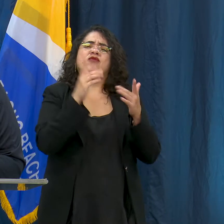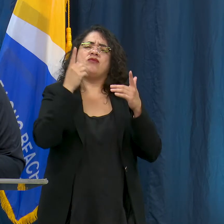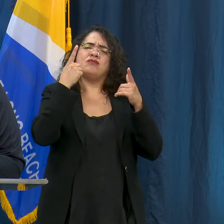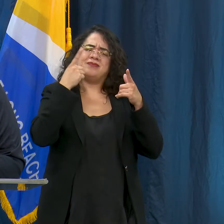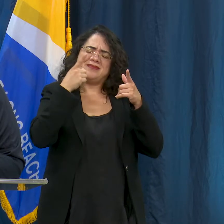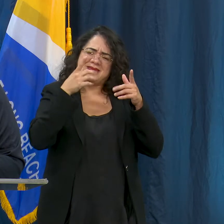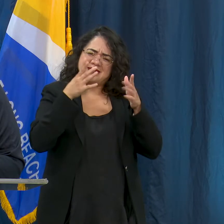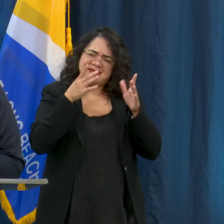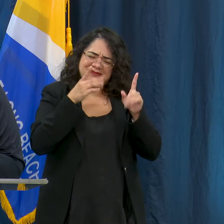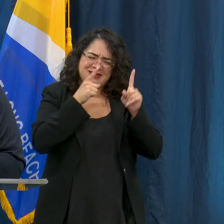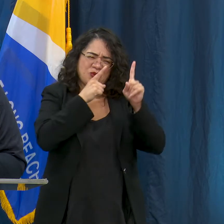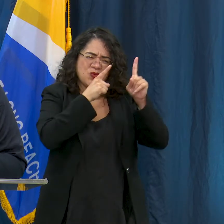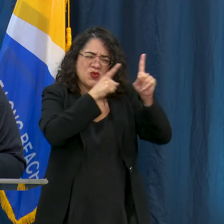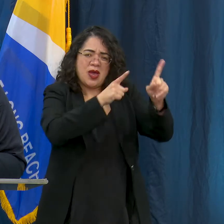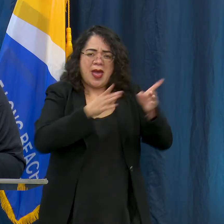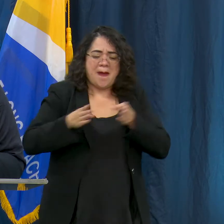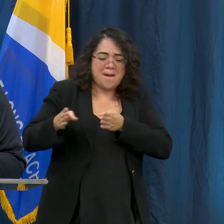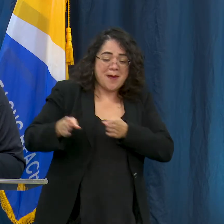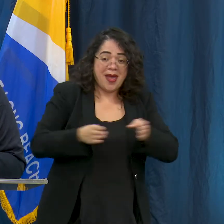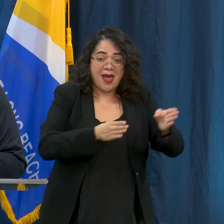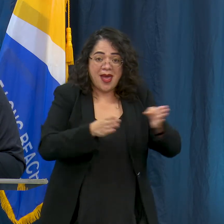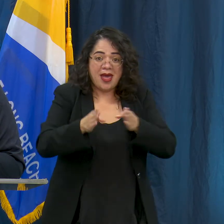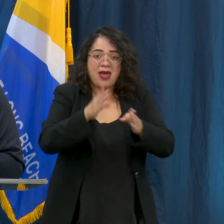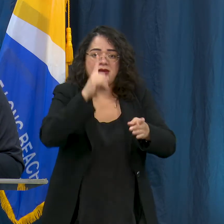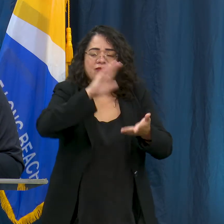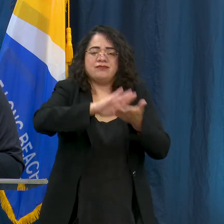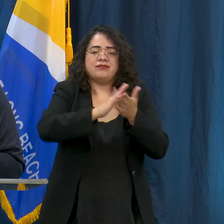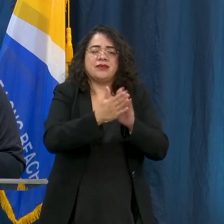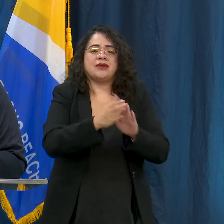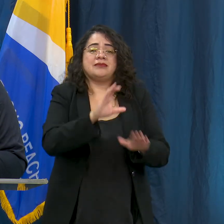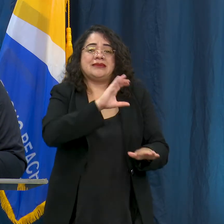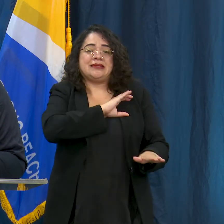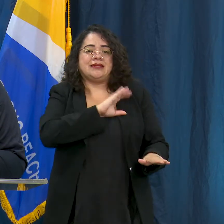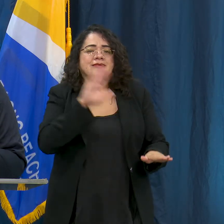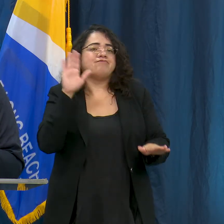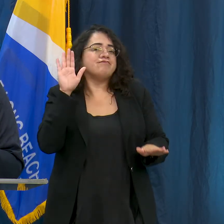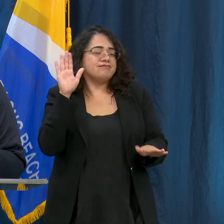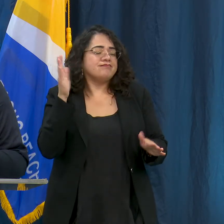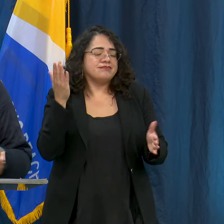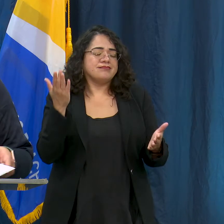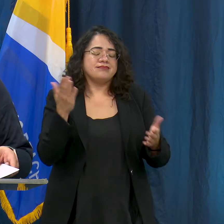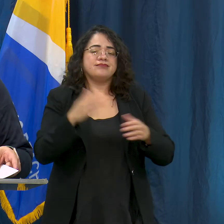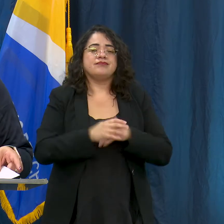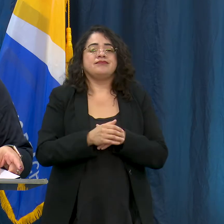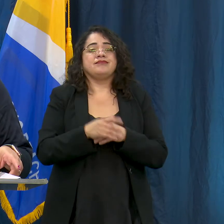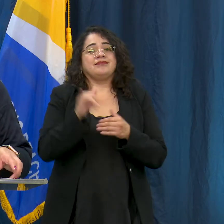ciudad ania para estos estudiantes y sus familias salimos con esta información de